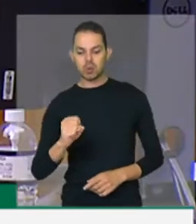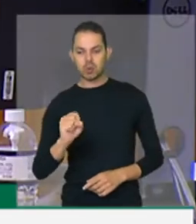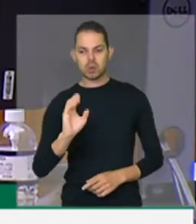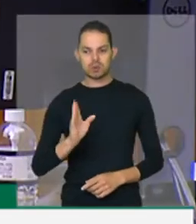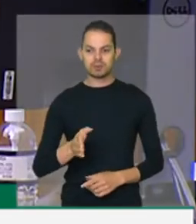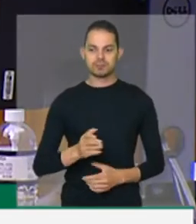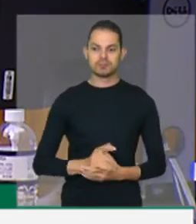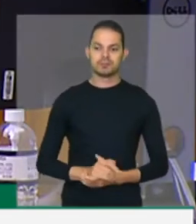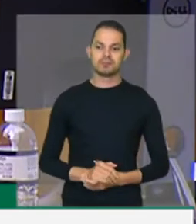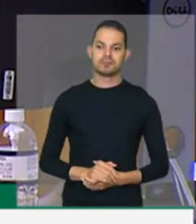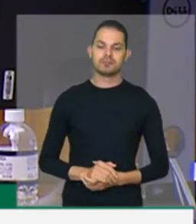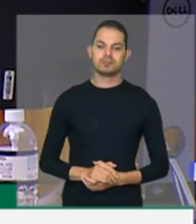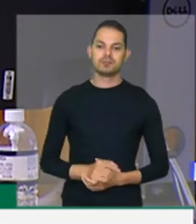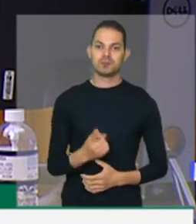NÃO CAIA. -- [PRESIDENTE]: UM